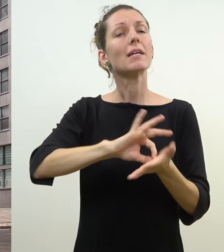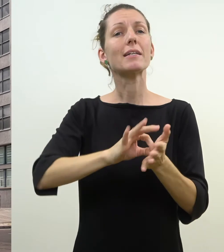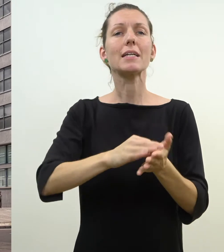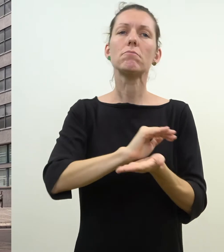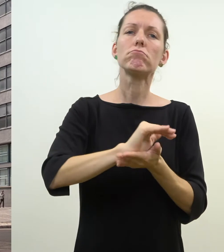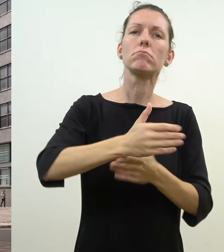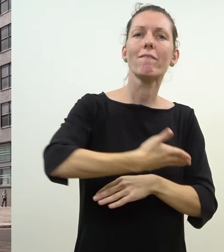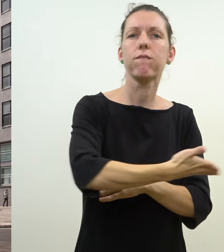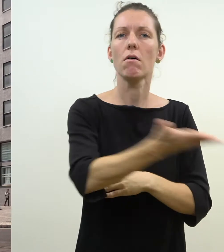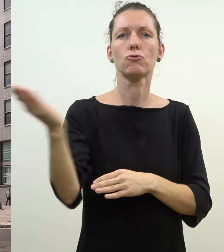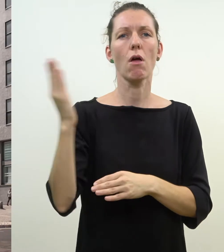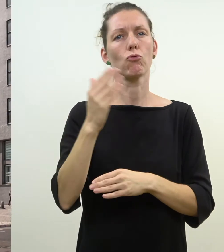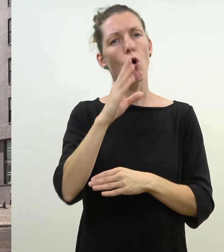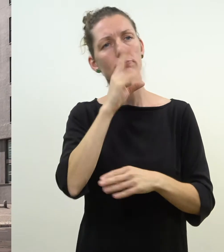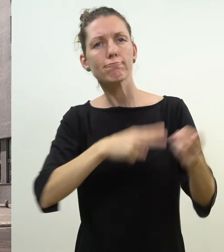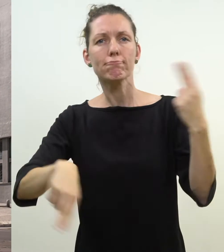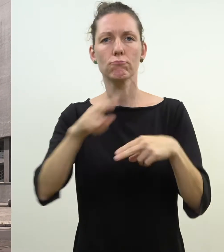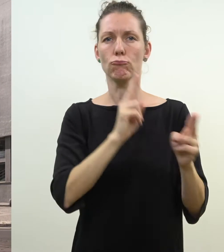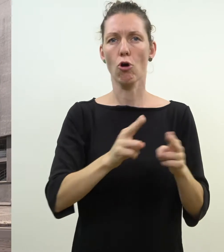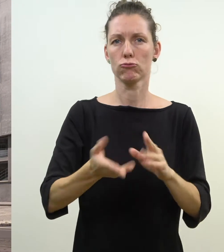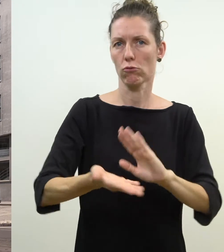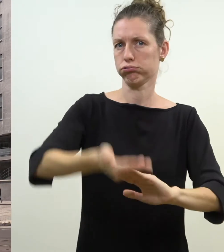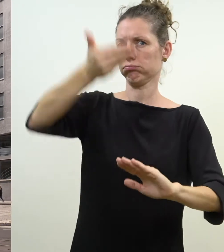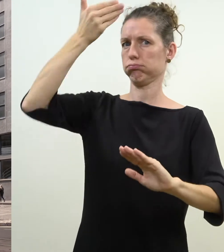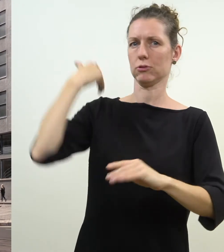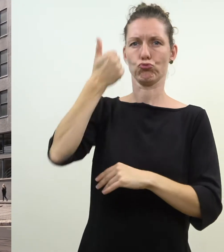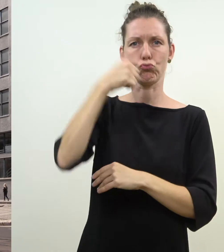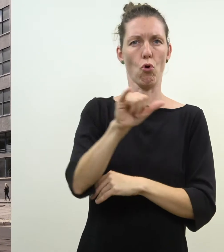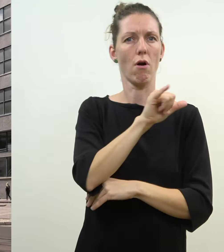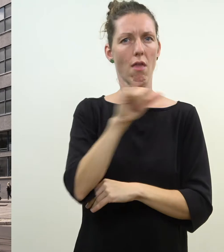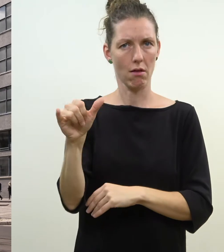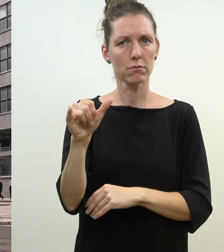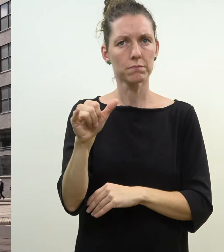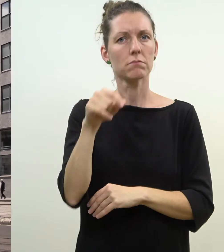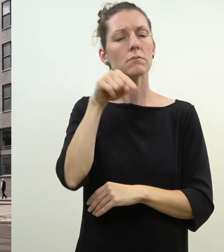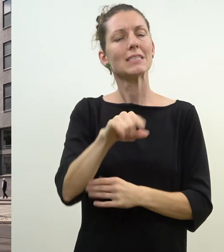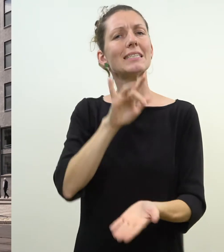Tato budova byla otevřena široké veřejnosti před sto lety